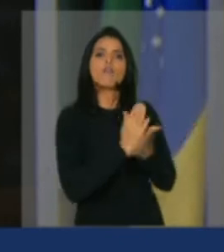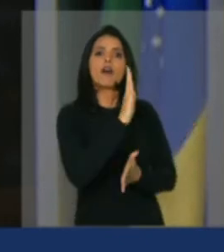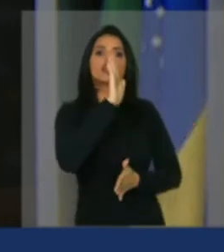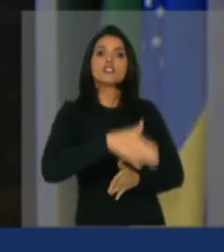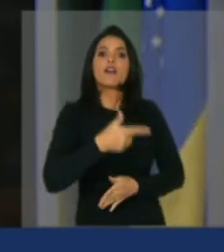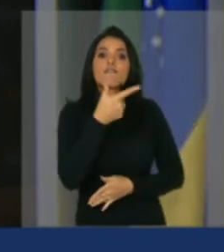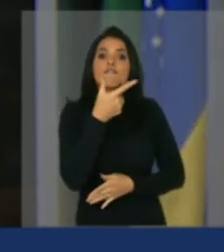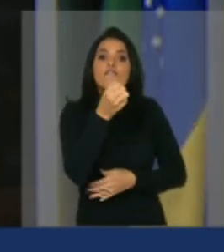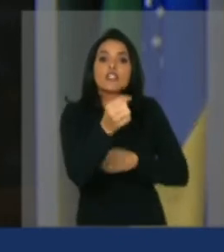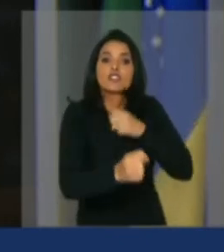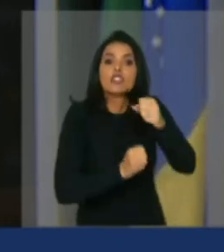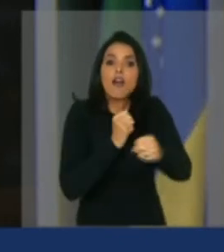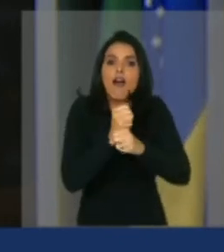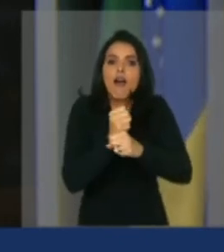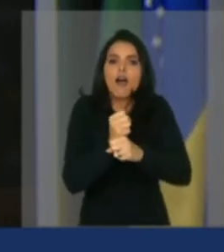VINTE ANOS, COMPETENTE PRESIDENTE LIRA, HÁ VINTE